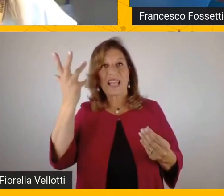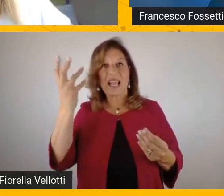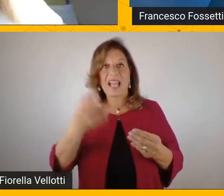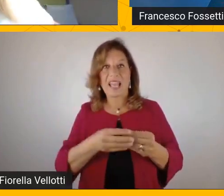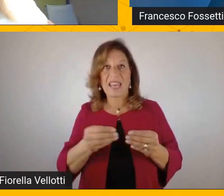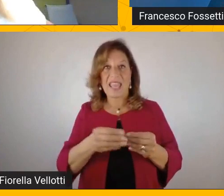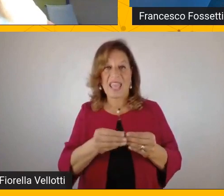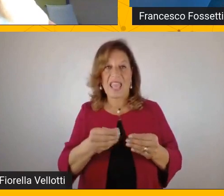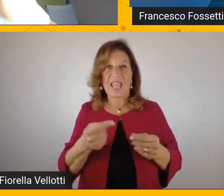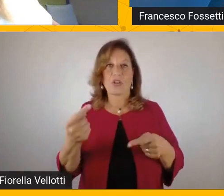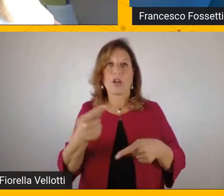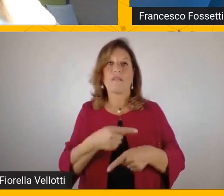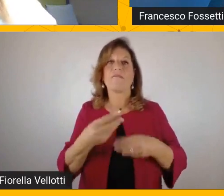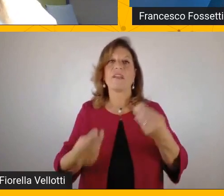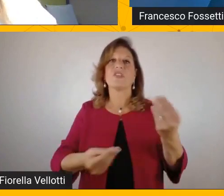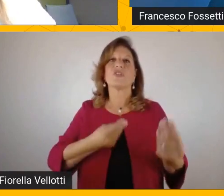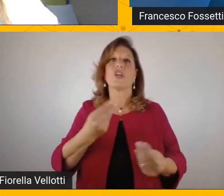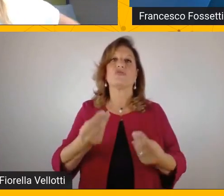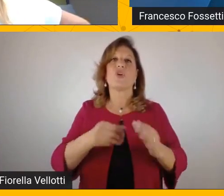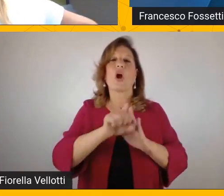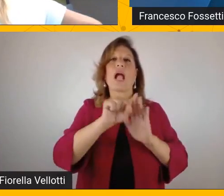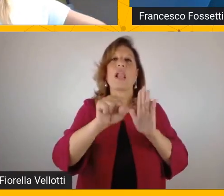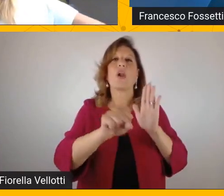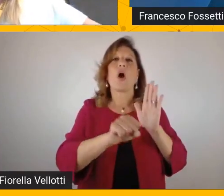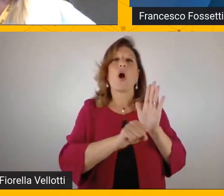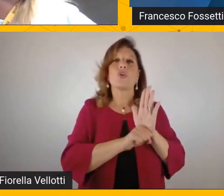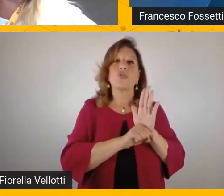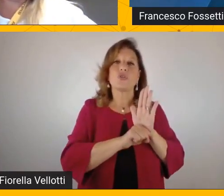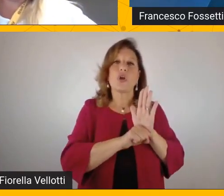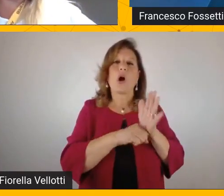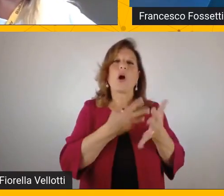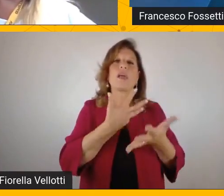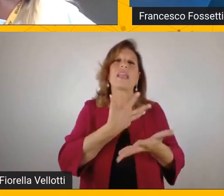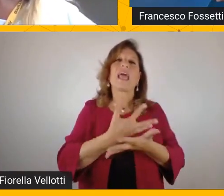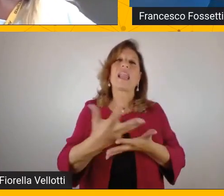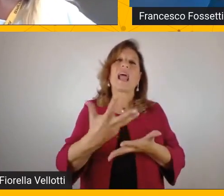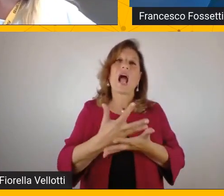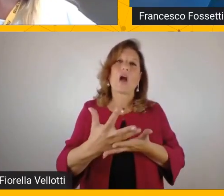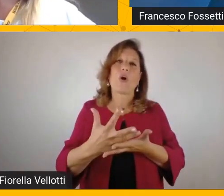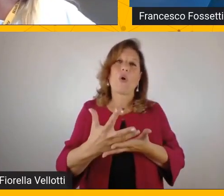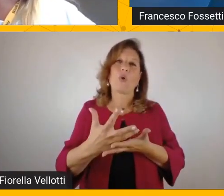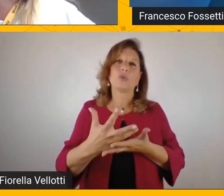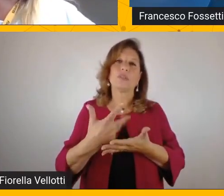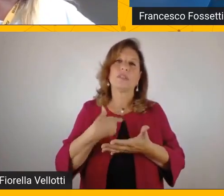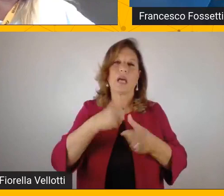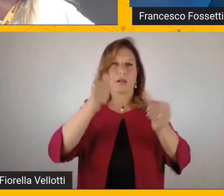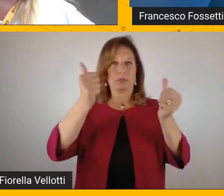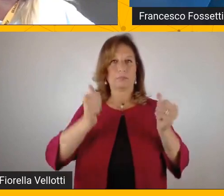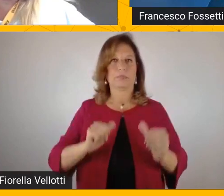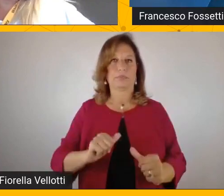che invece no delle storie